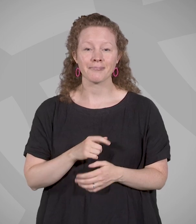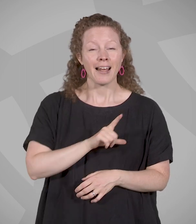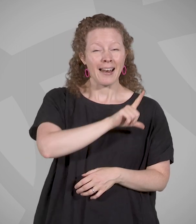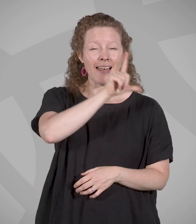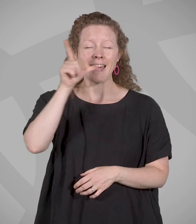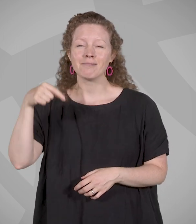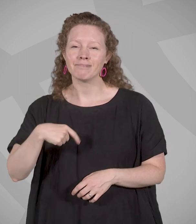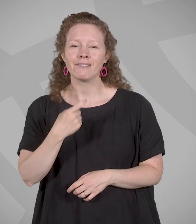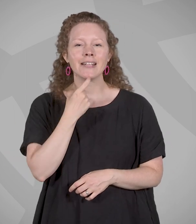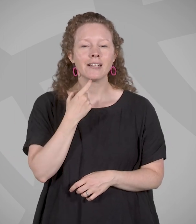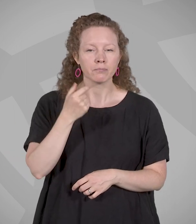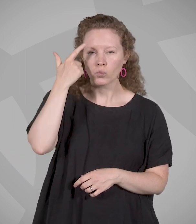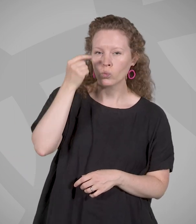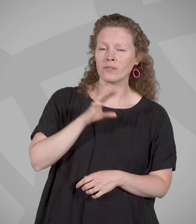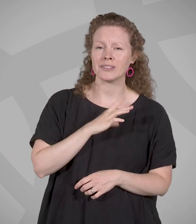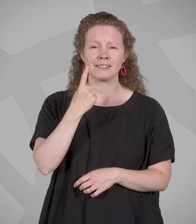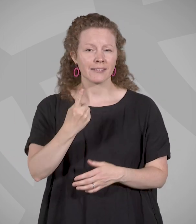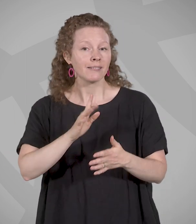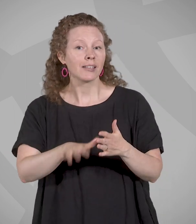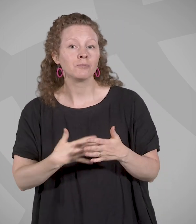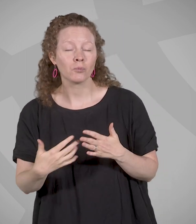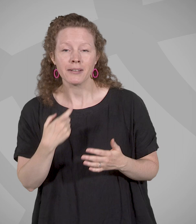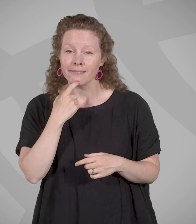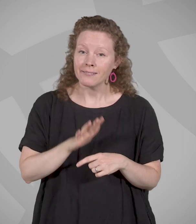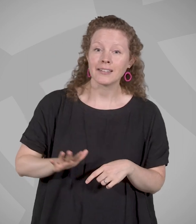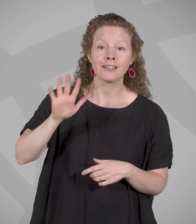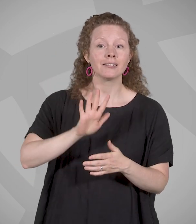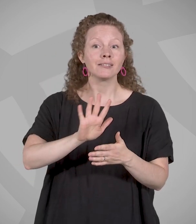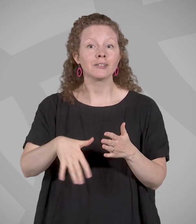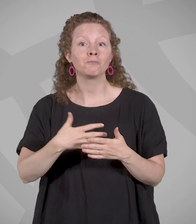Pitkään ajateltiin, että Suomessa on vain yksi viittomakieli: suomalainen viittomakieli.